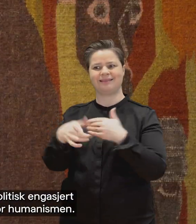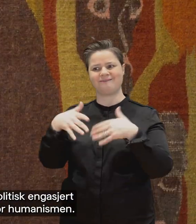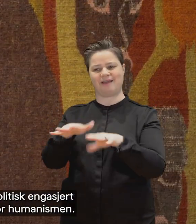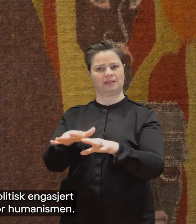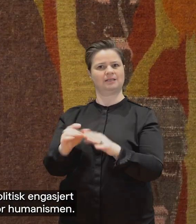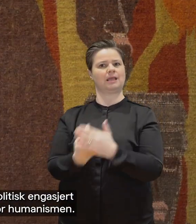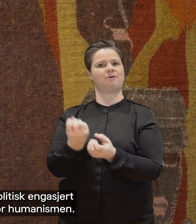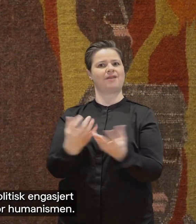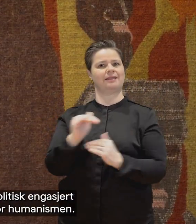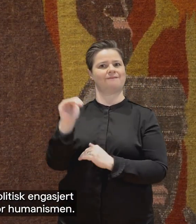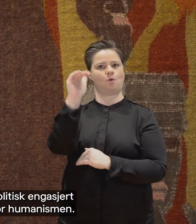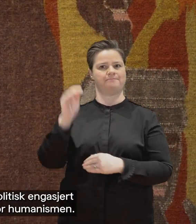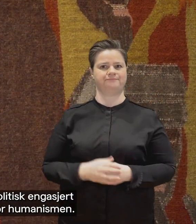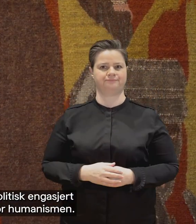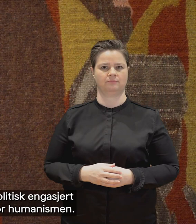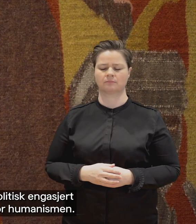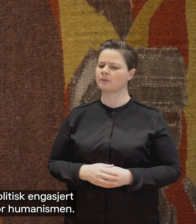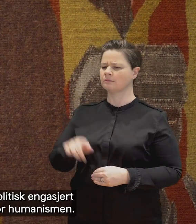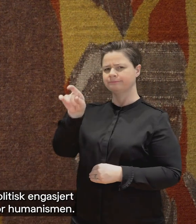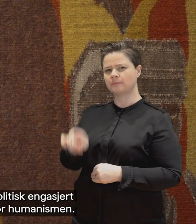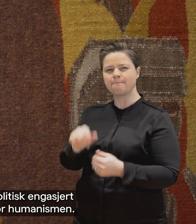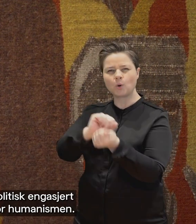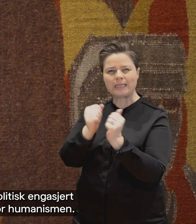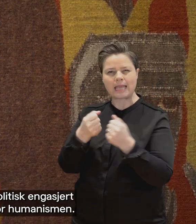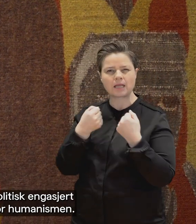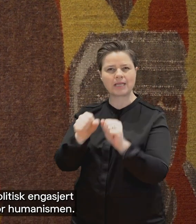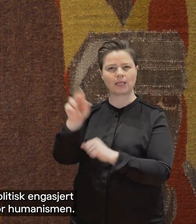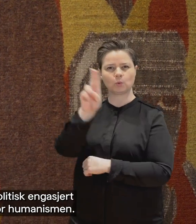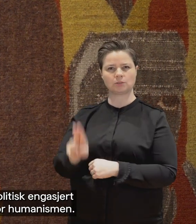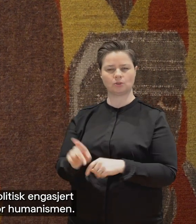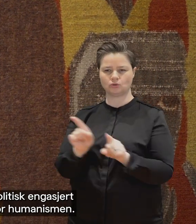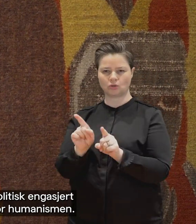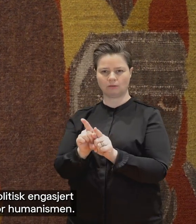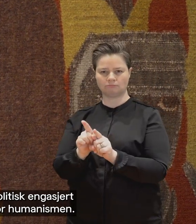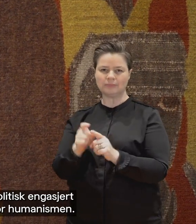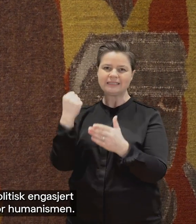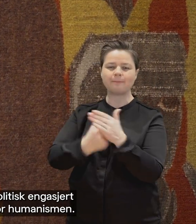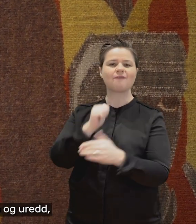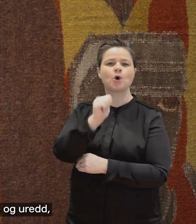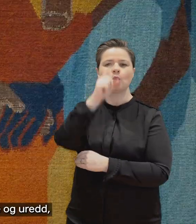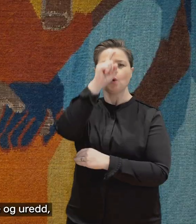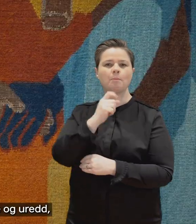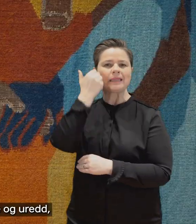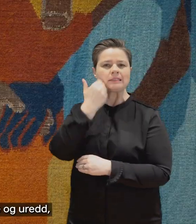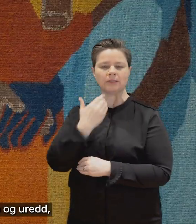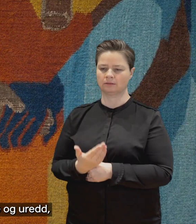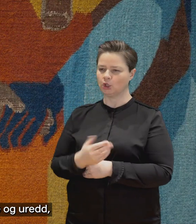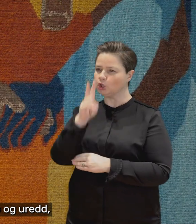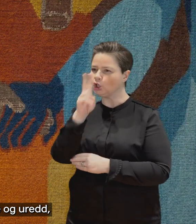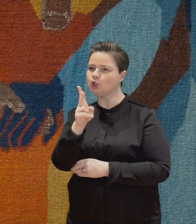Hannah Ryggen var en politisk engasjert kunstner som stod opp for humanismen. Hun var nyskapende og uredd,